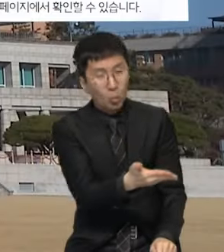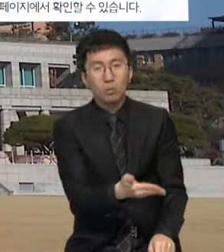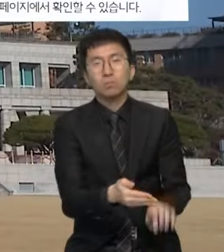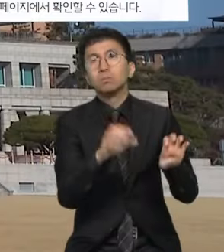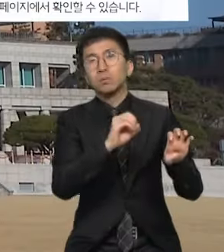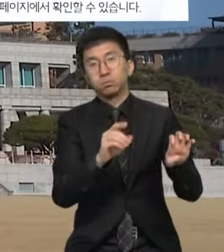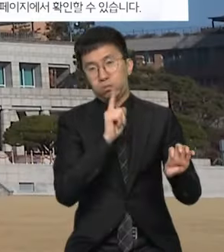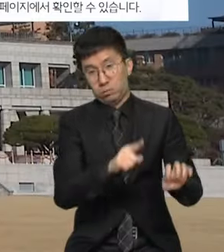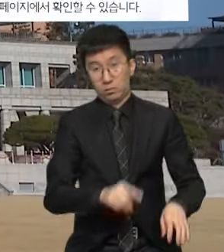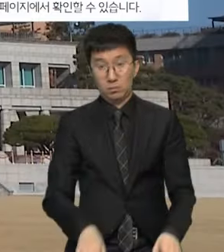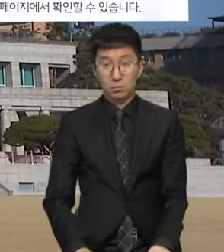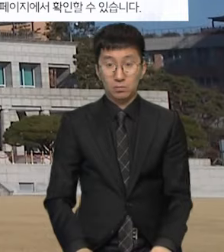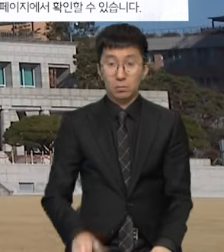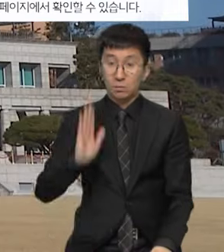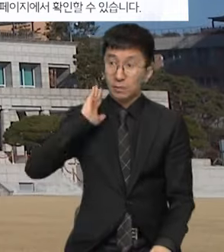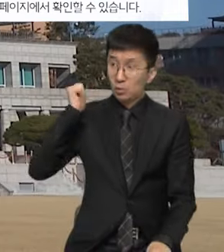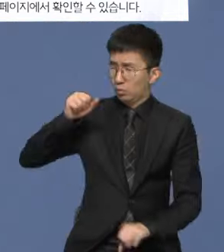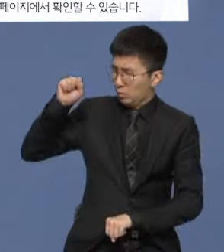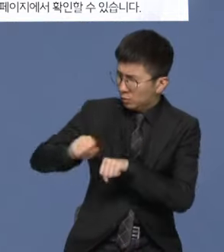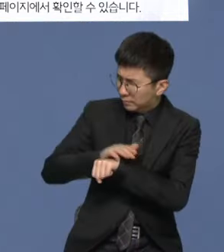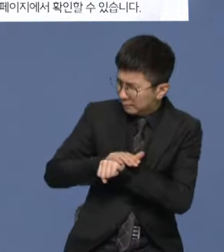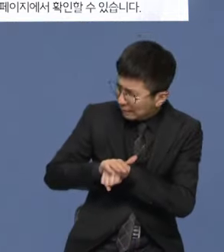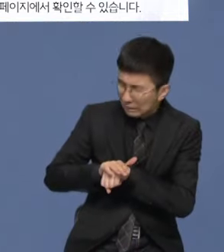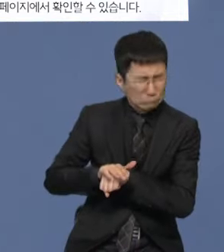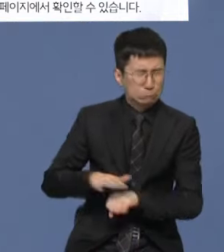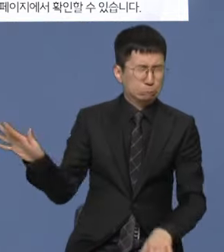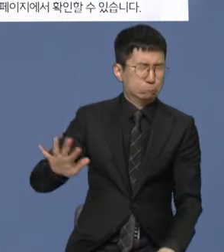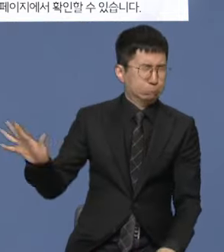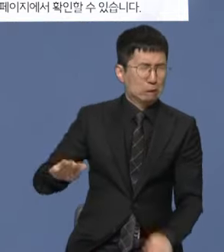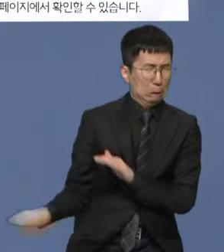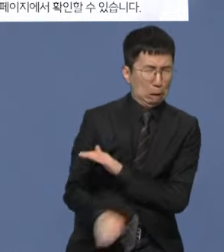대통령 직무수행 평가에서도 잘 못하고 있다는 응답이 더 높았습니다.